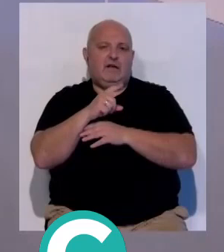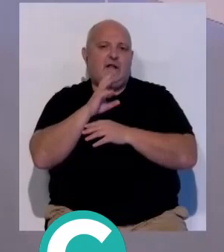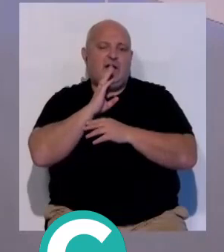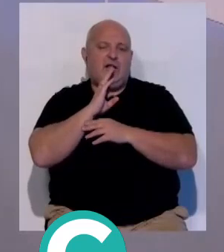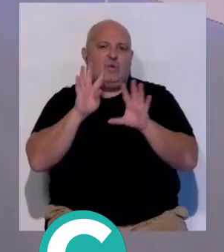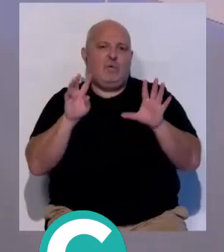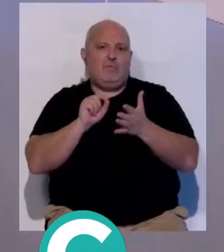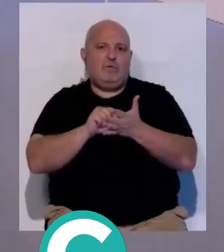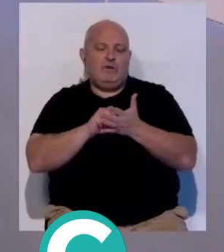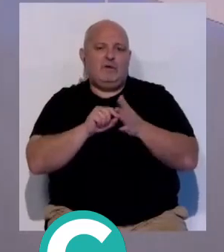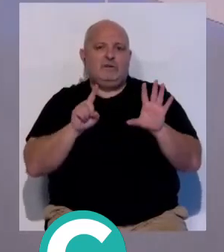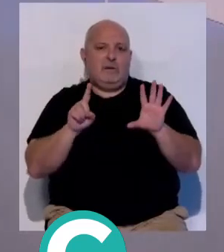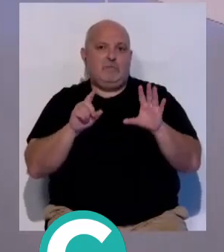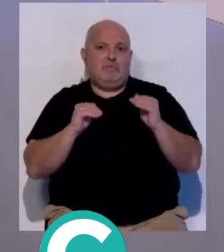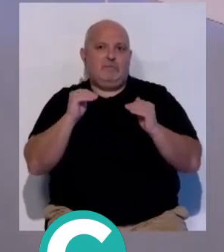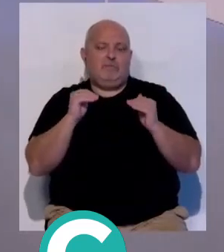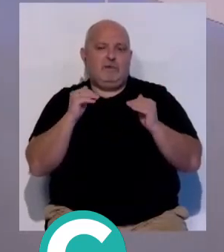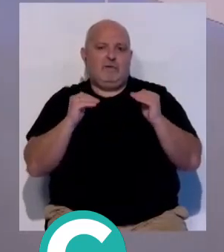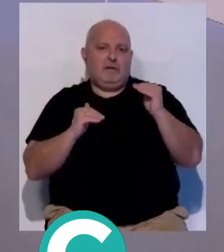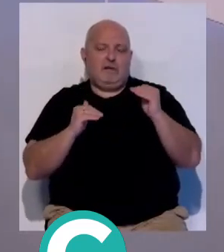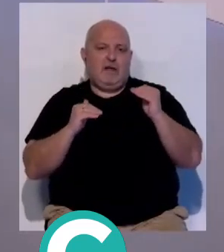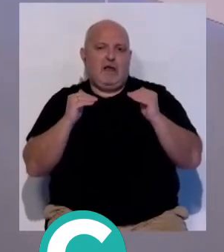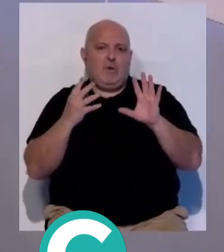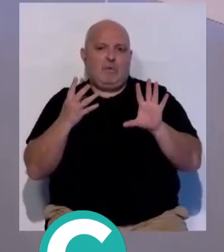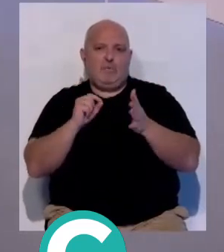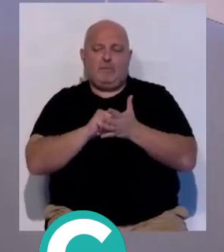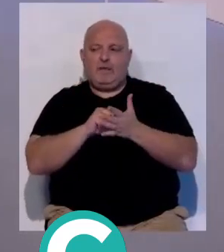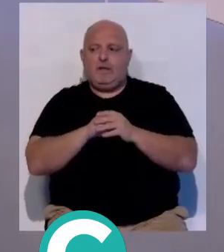a nueve puntos estaban a seis se podían Haber puesto tres pero se quedaron a nueve y ya tiene